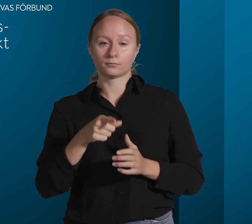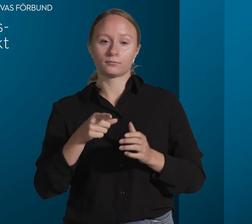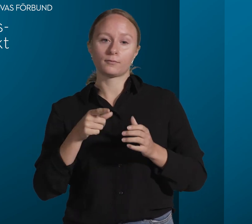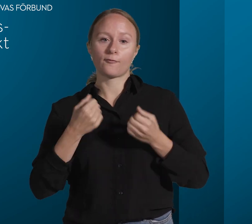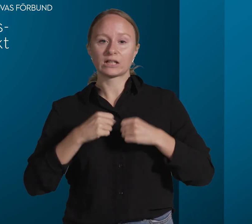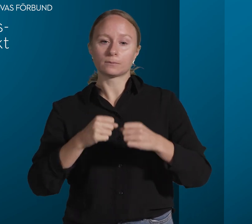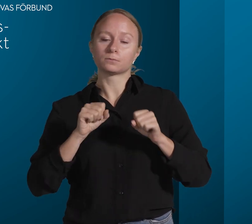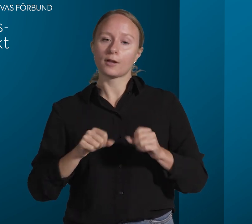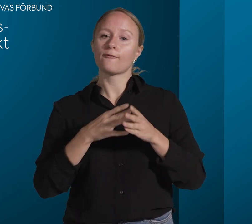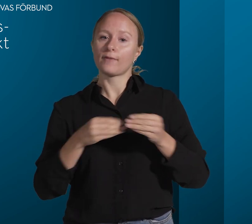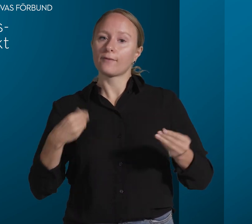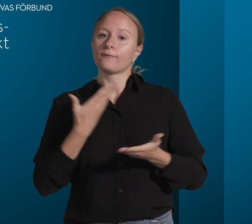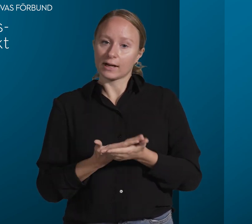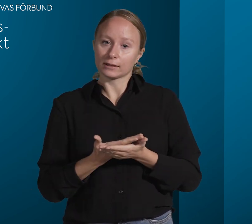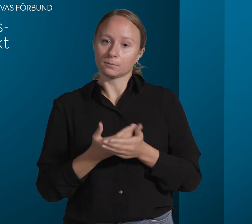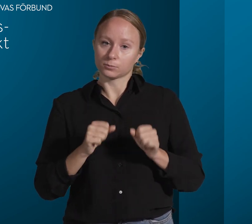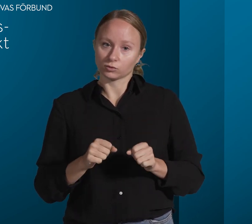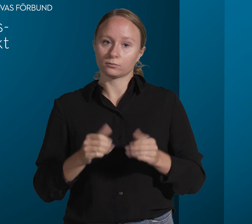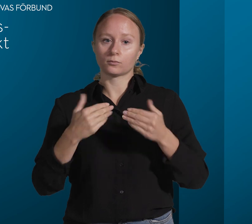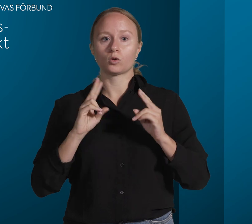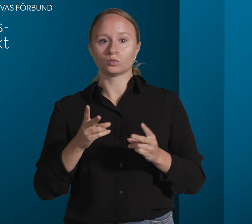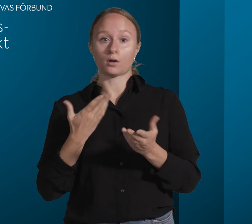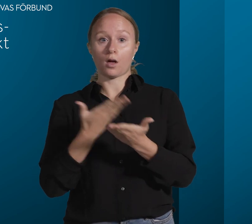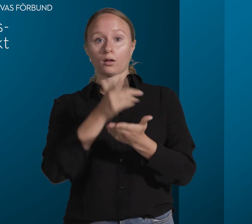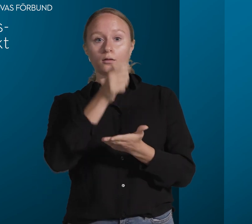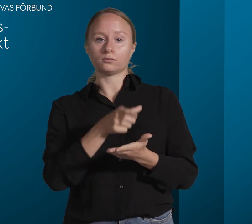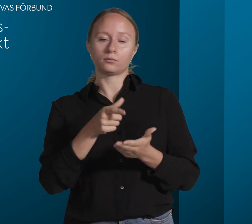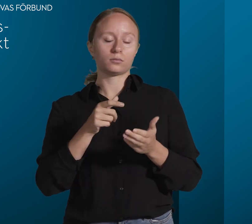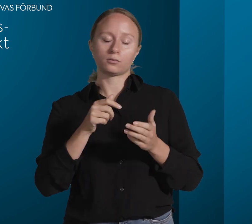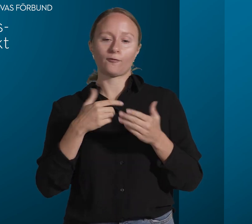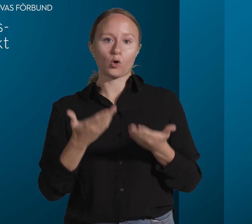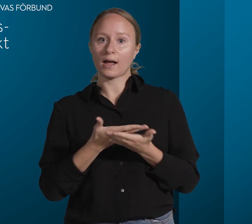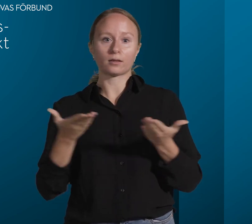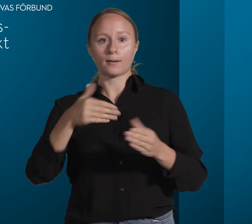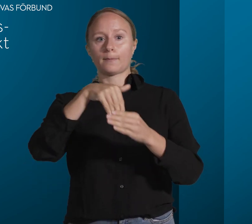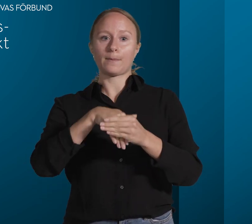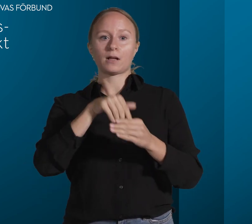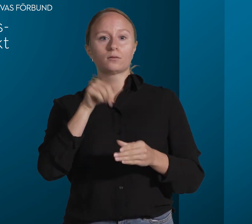Verksamheten ska vara frivillig och kandidaten får inte vara medlem -